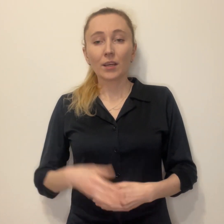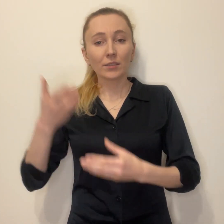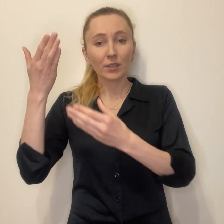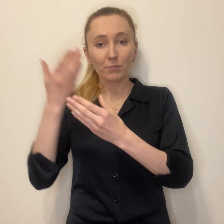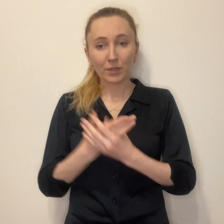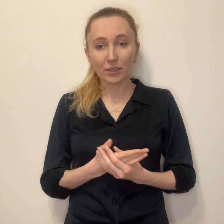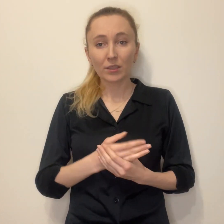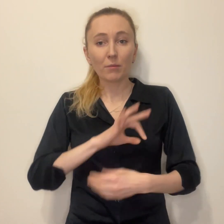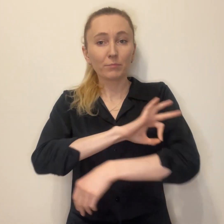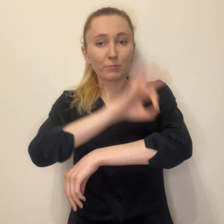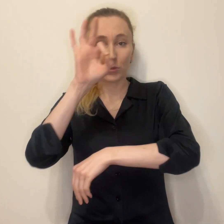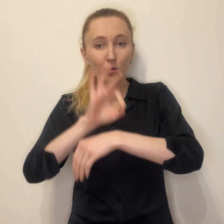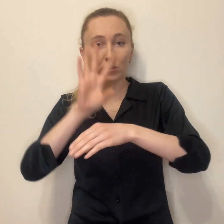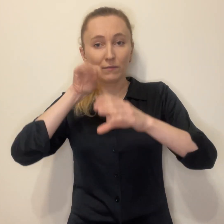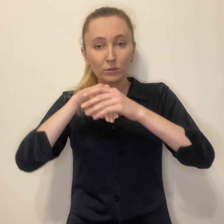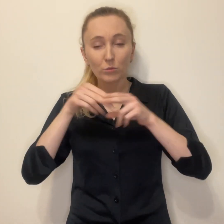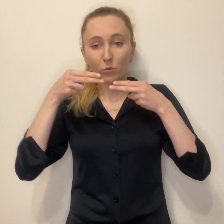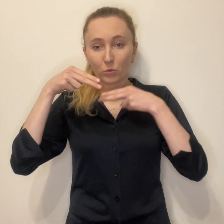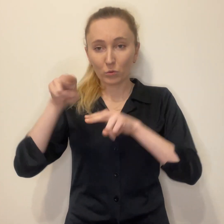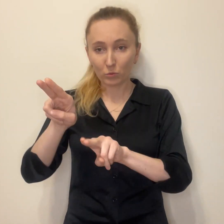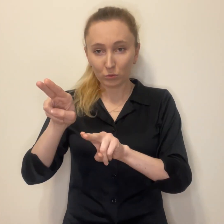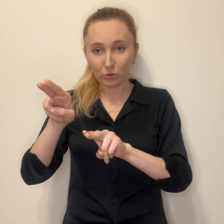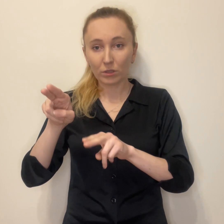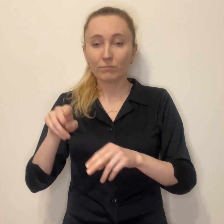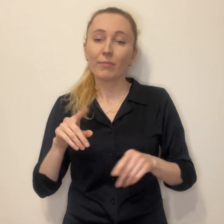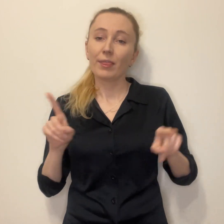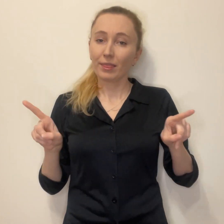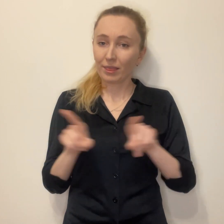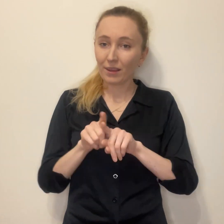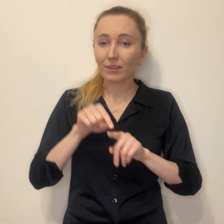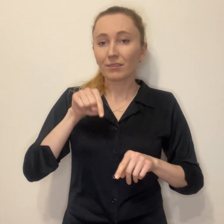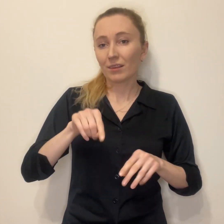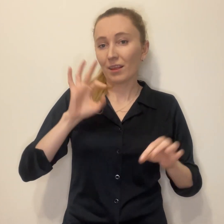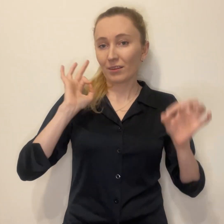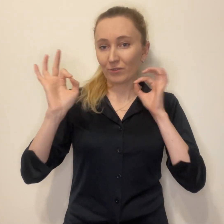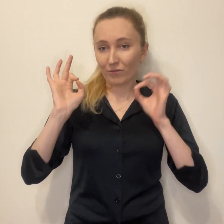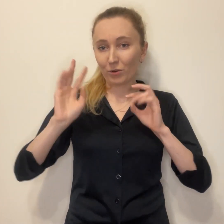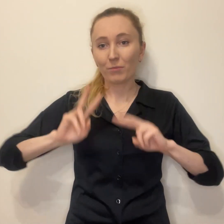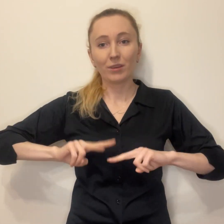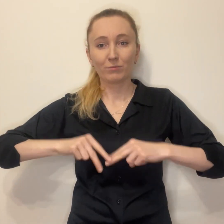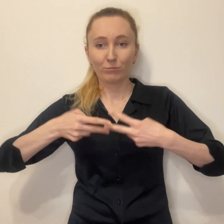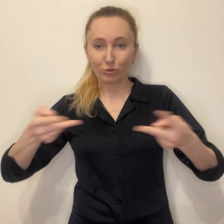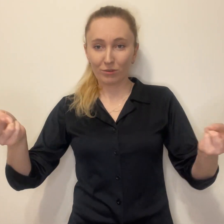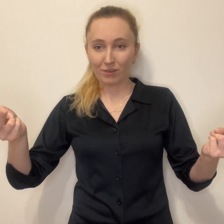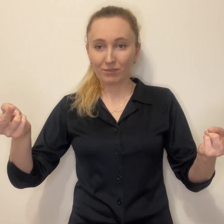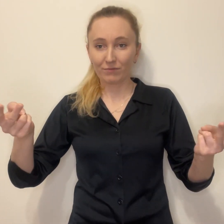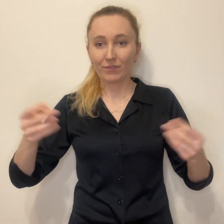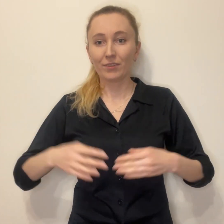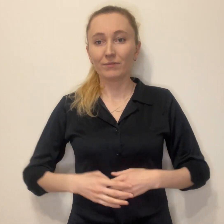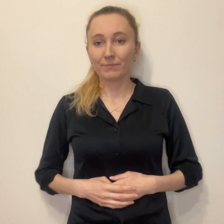Zapraszamy do udziału w projekcie oraz przekazywania tej informacji osobom zainteresowanym.